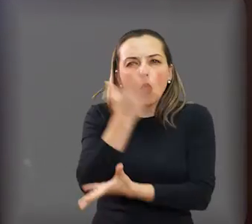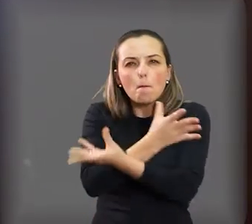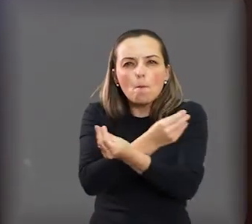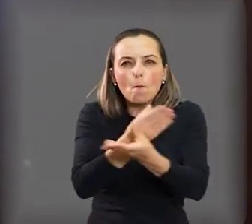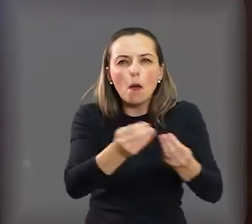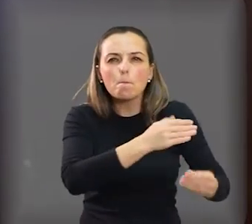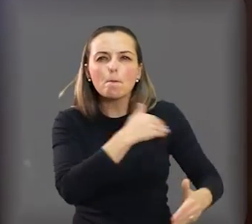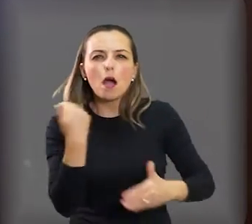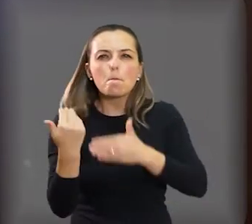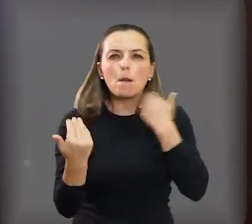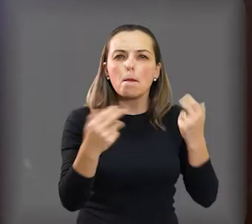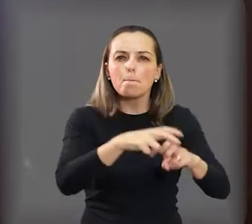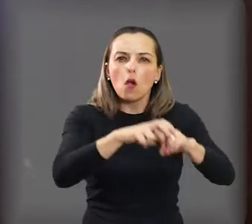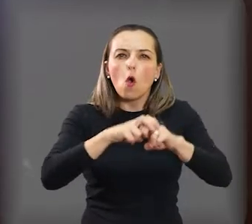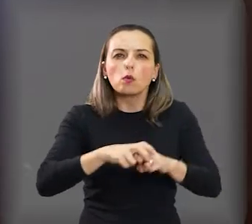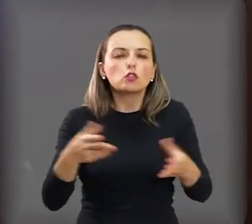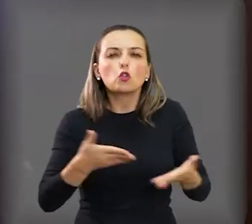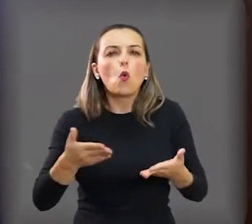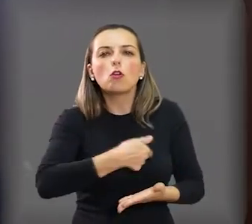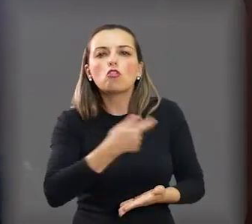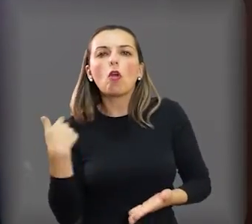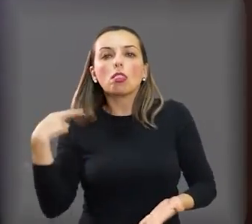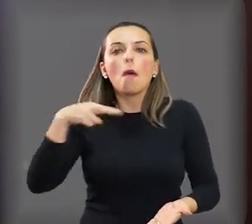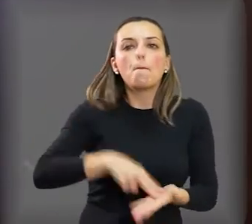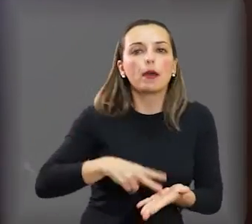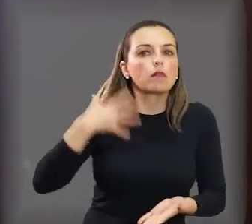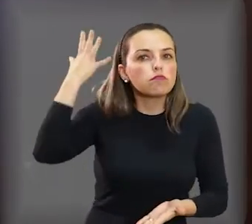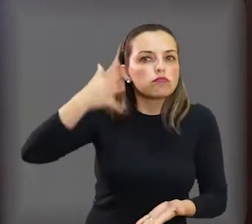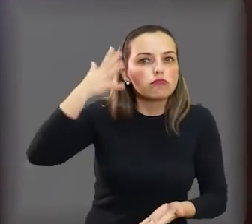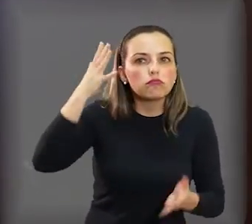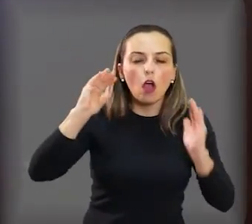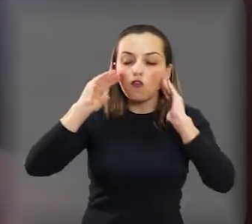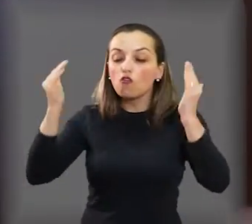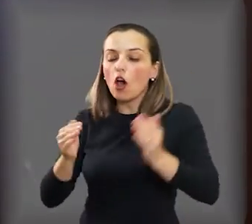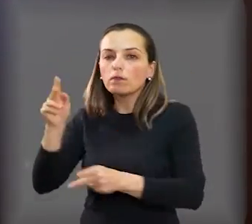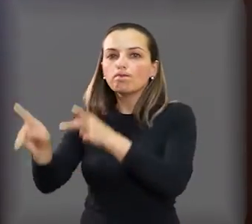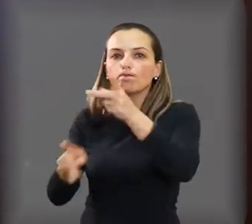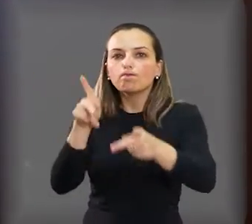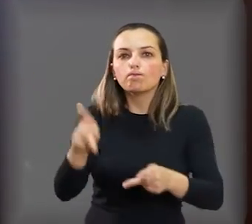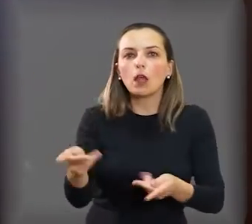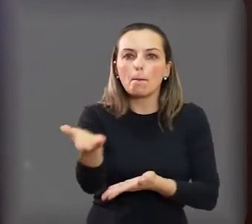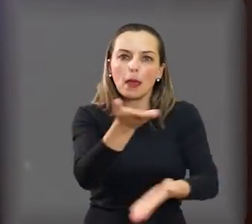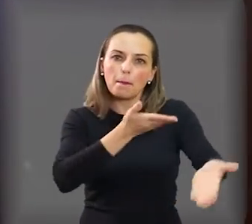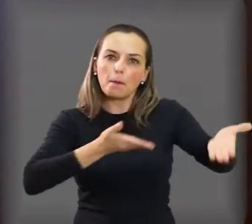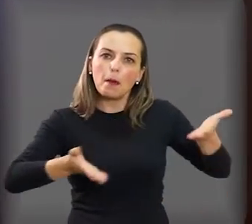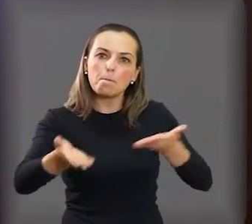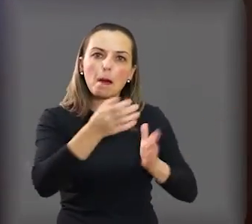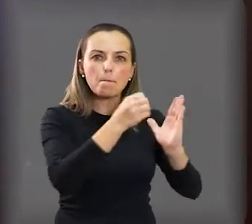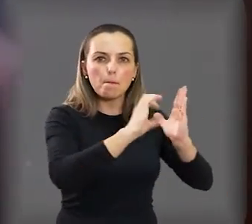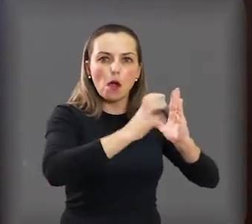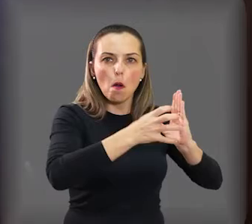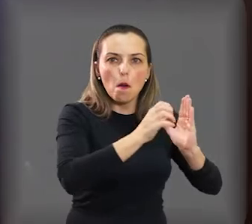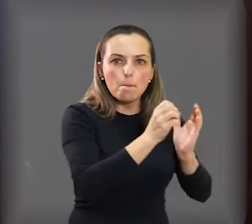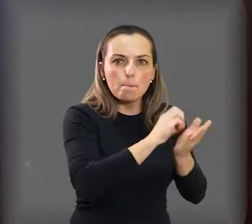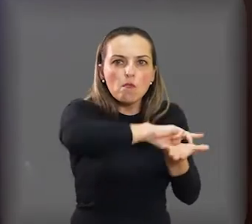hoje de falar com a população, de falar com os nossos pares, cada um de um partido, cada um de um segmento, com pensamentos